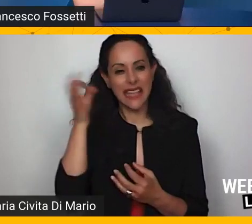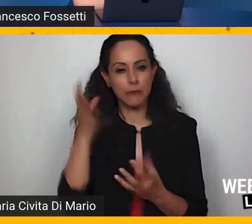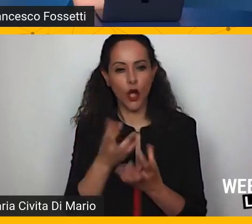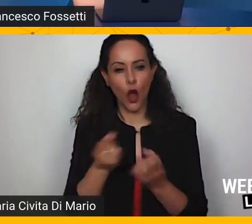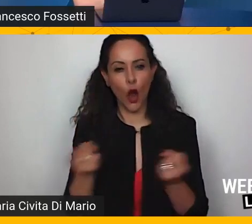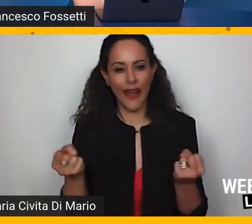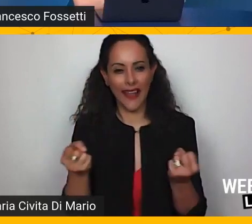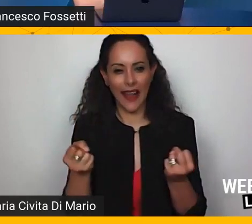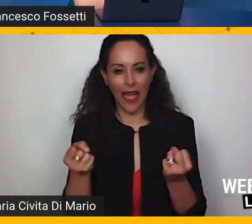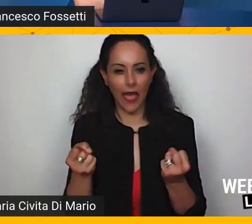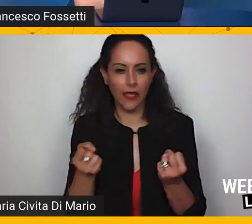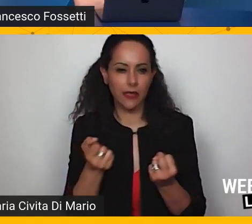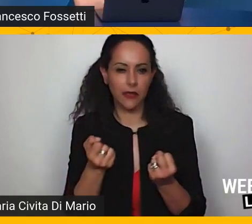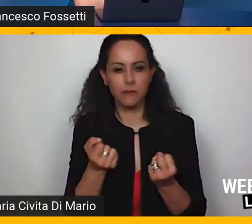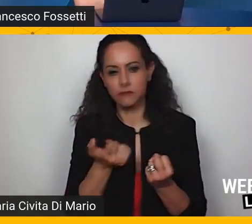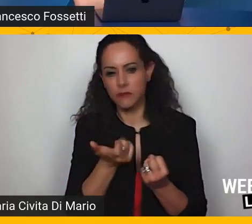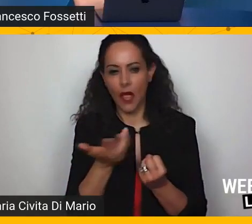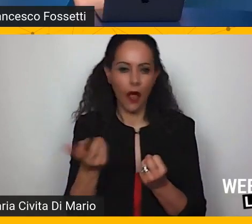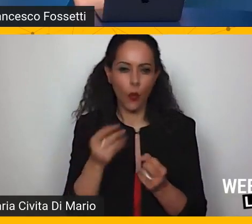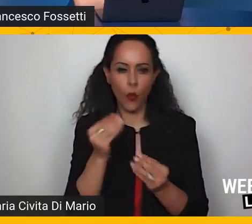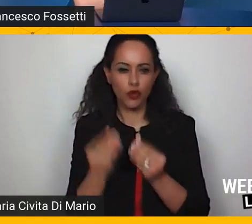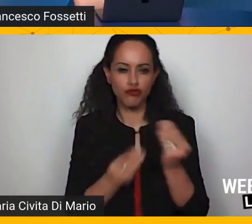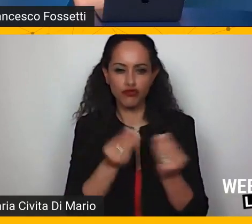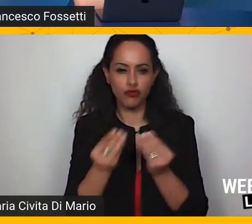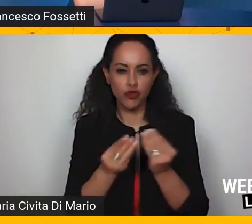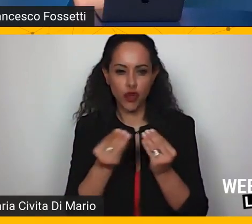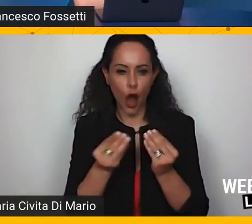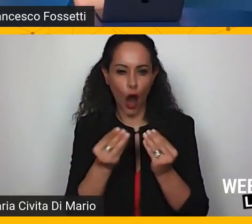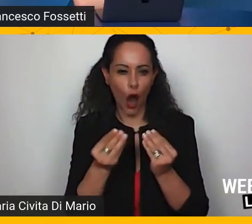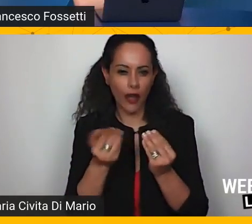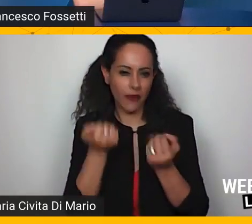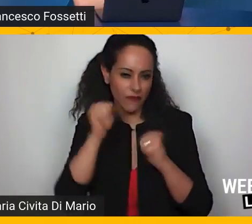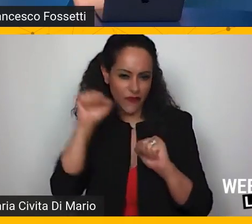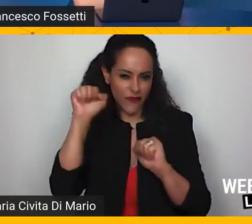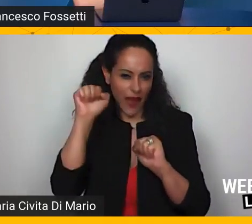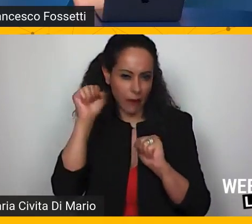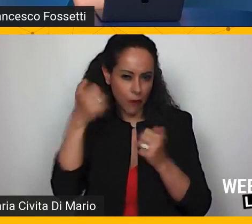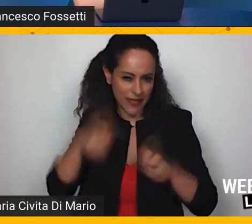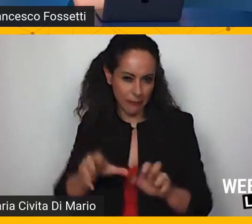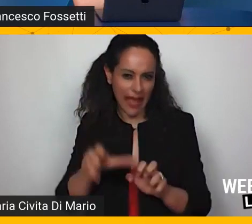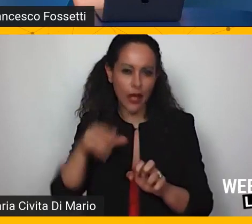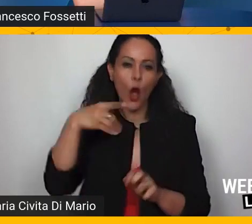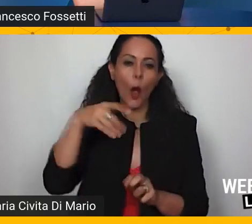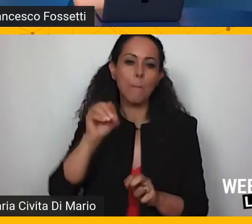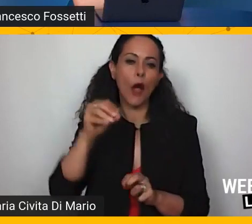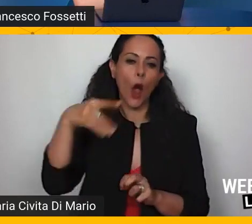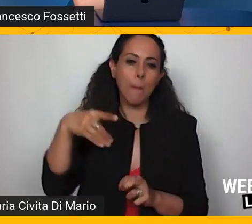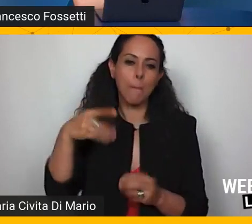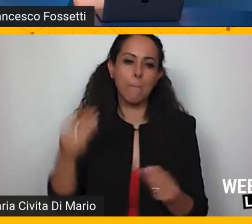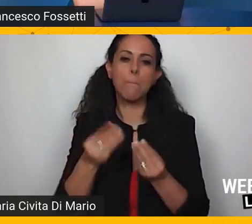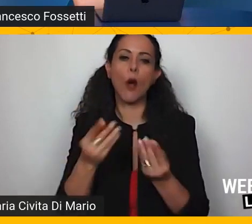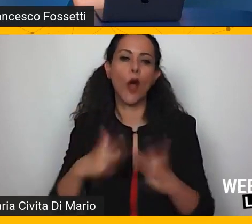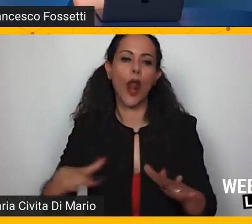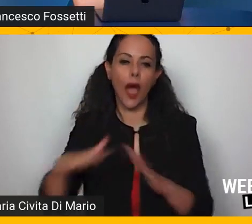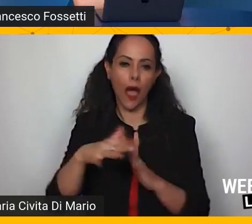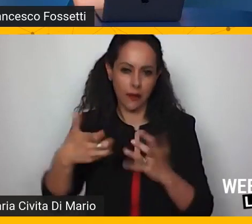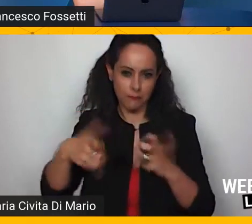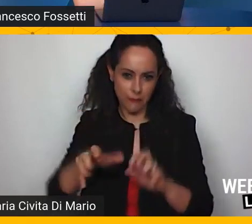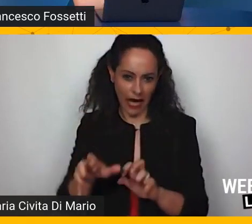di alcuni giochi magari meno noti meno tra virgolette pop ma